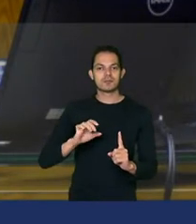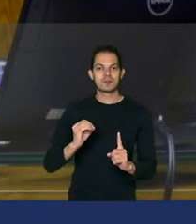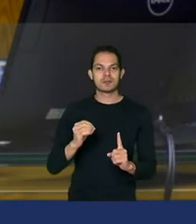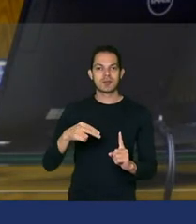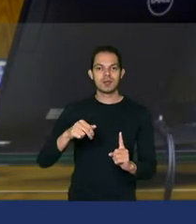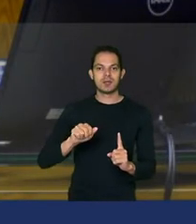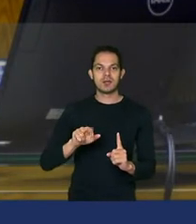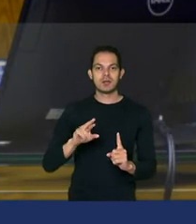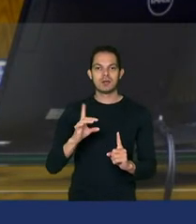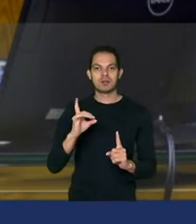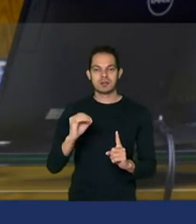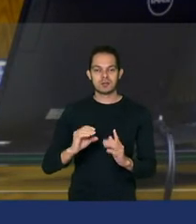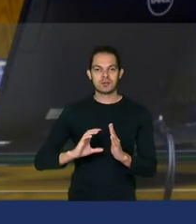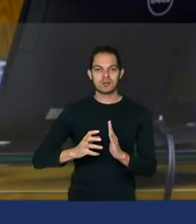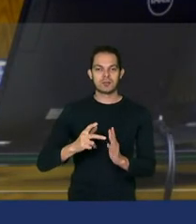AUSENTE DA SALA VIRTUAL.